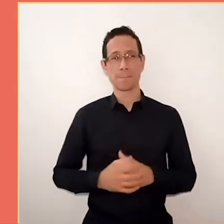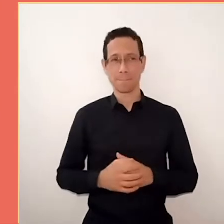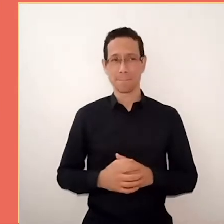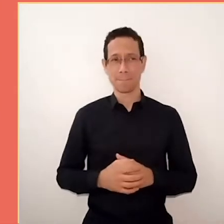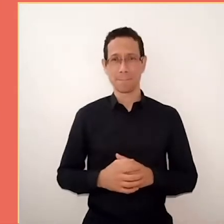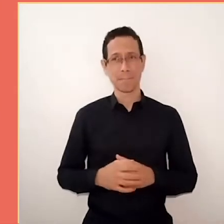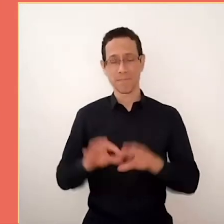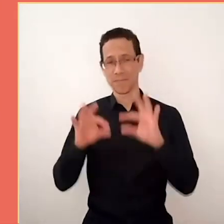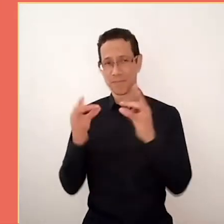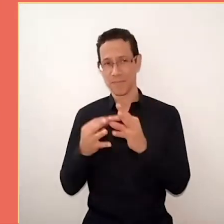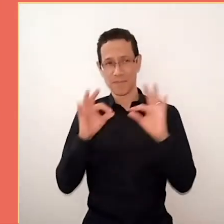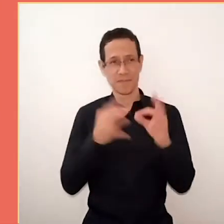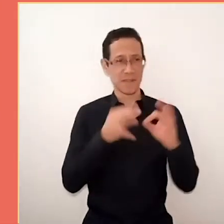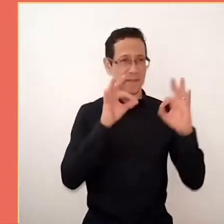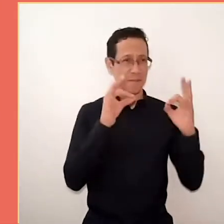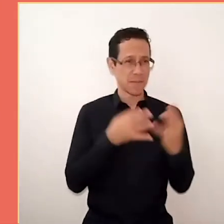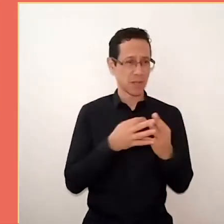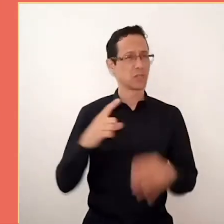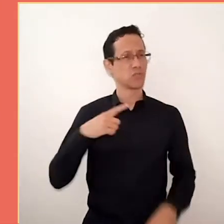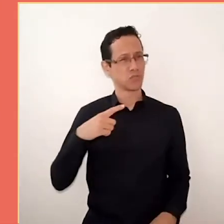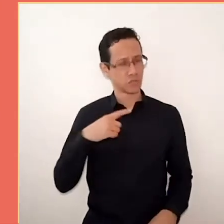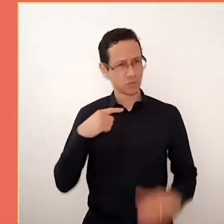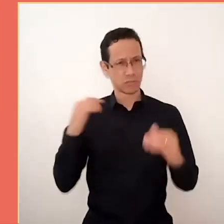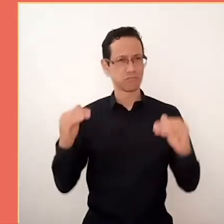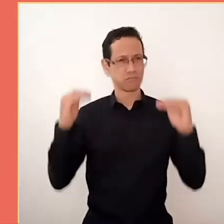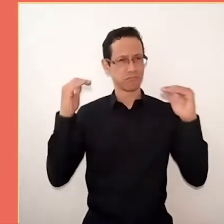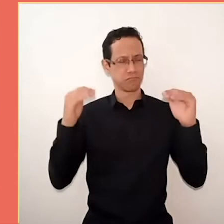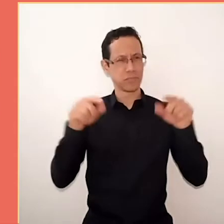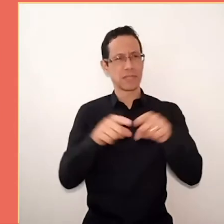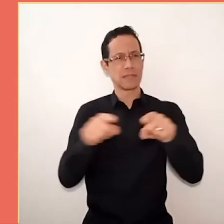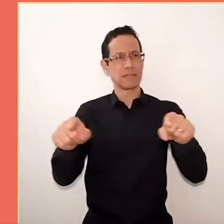com uma casa que tinha sótão, terraço, quintal, ele fala dos pássaros,